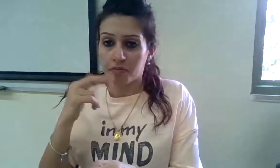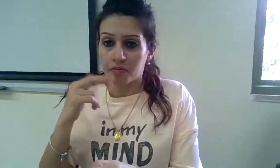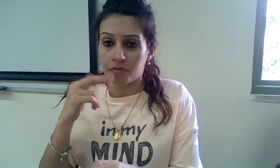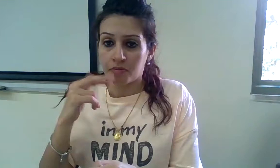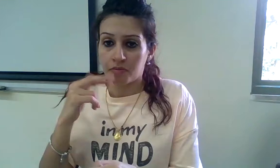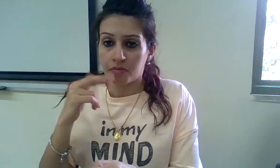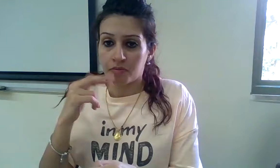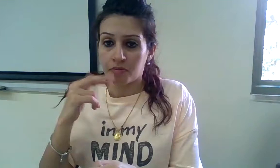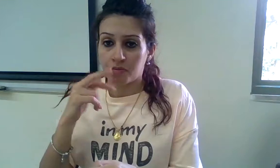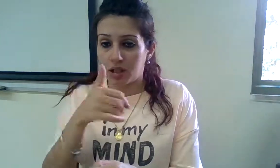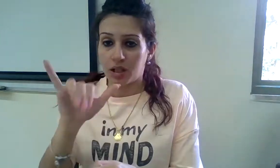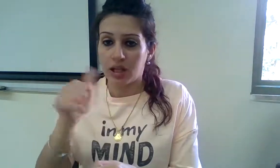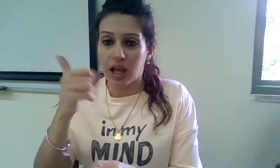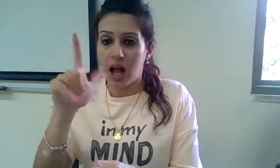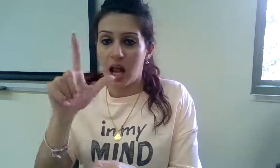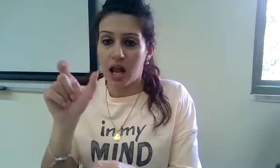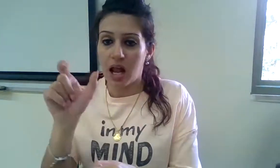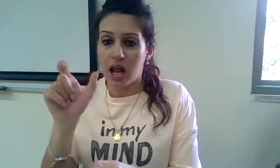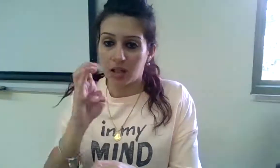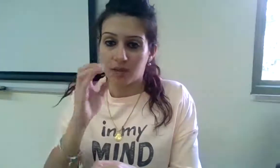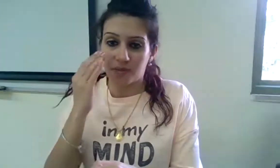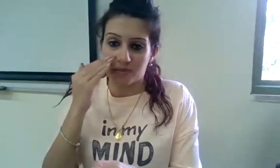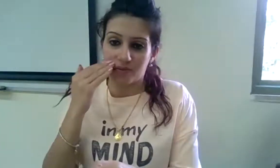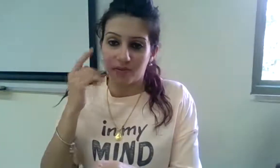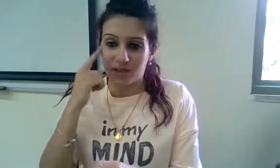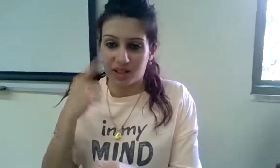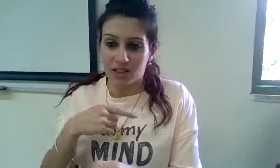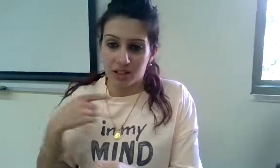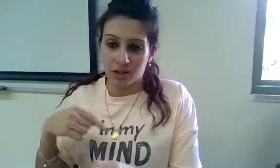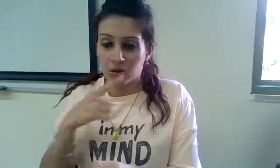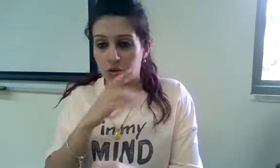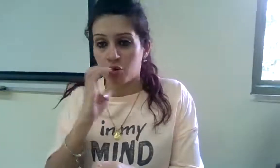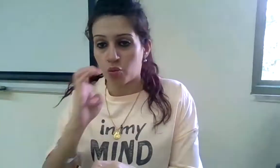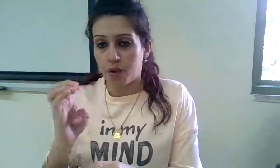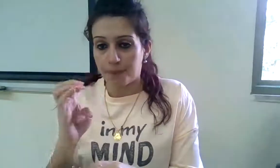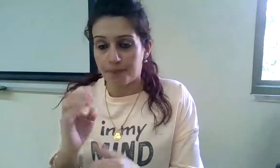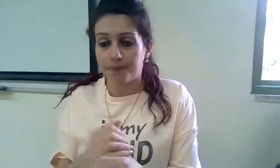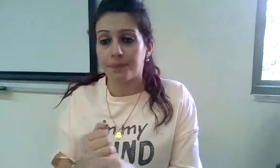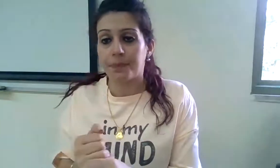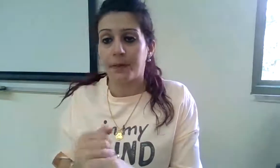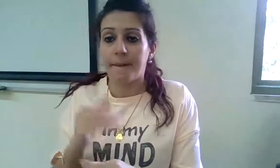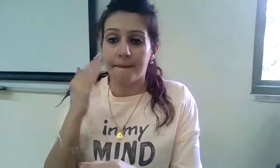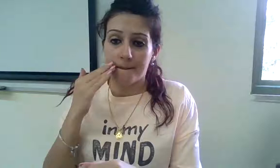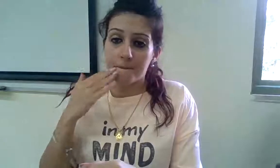لذلك فأننا نترجمه ونطرحه بطريقة يمكن للأهالي فهمها